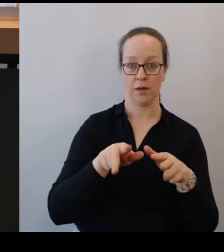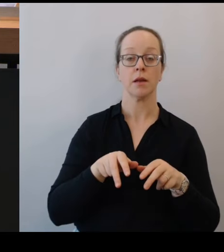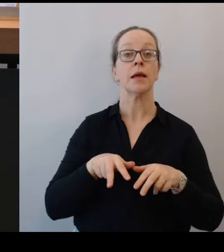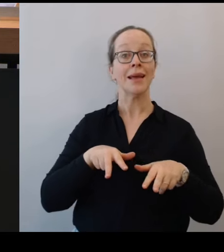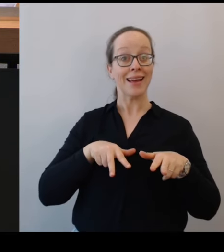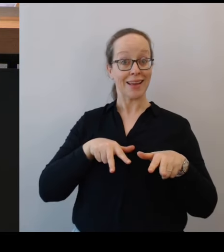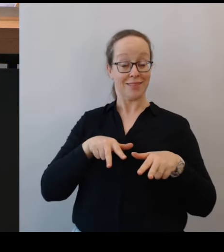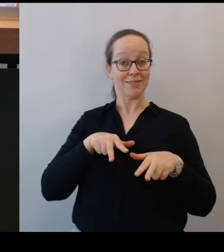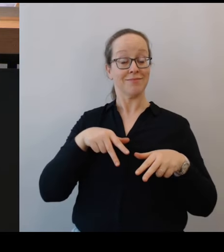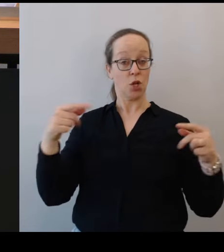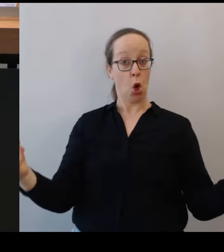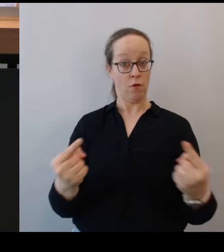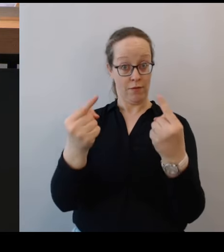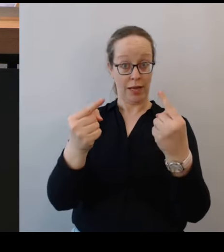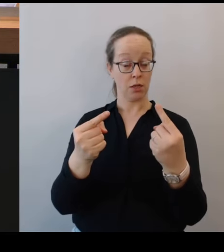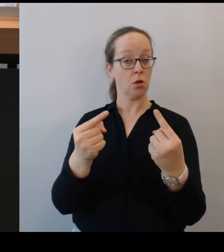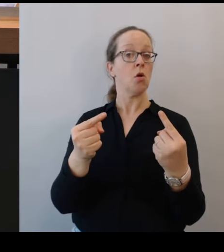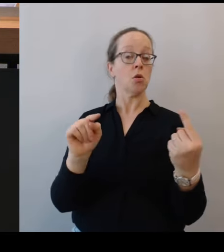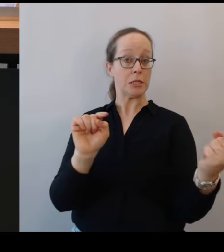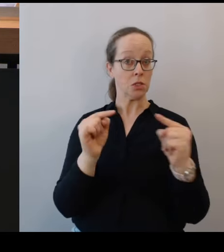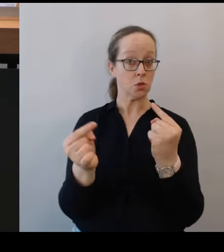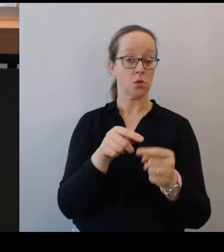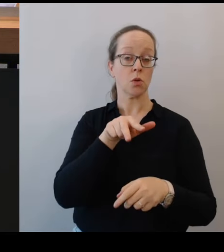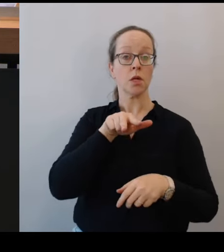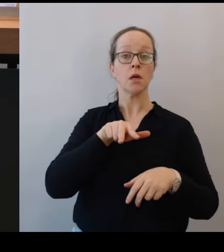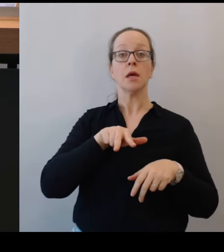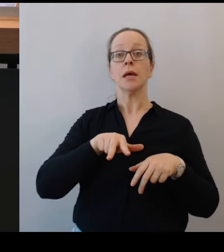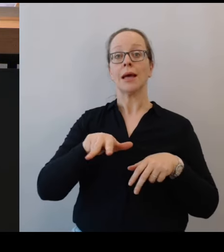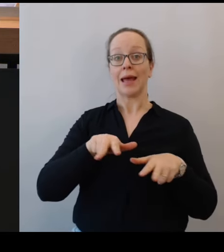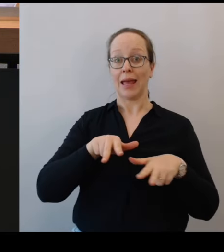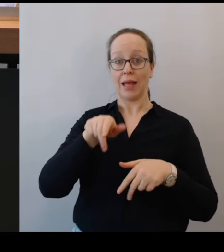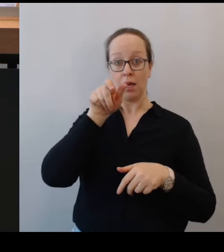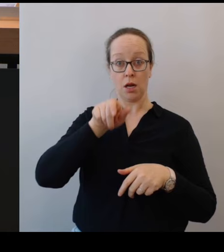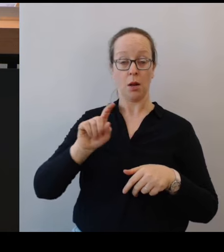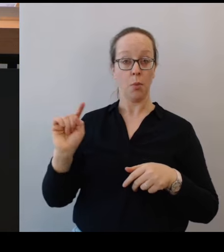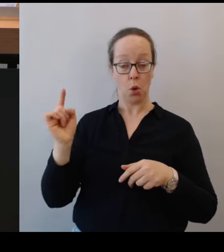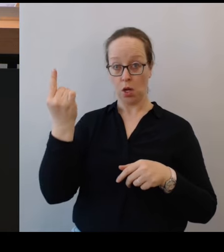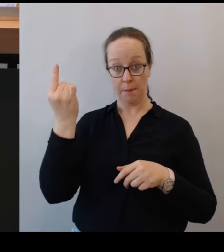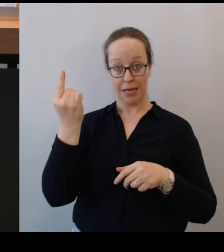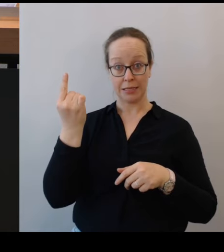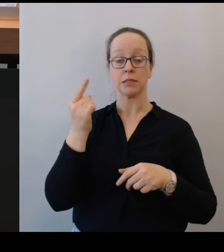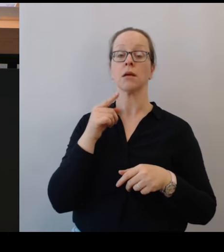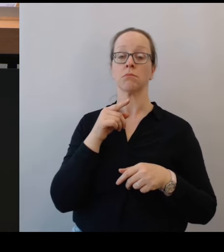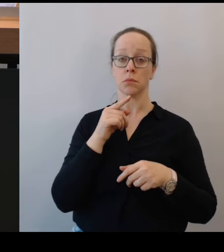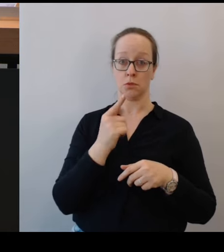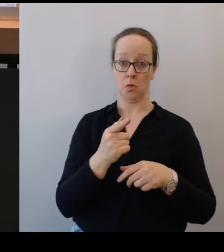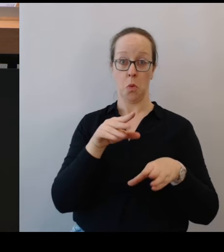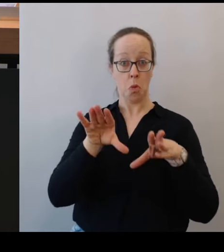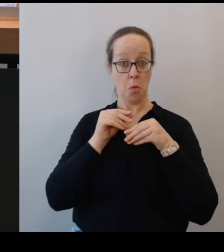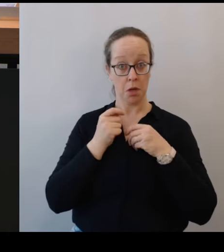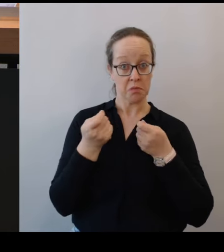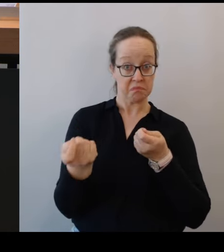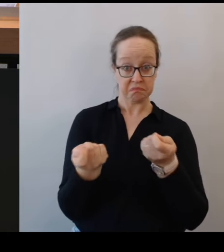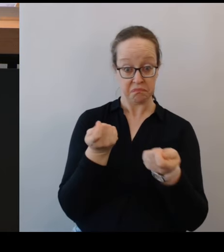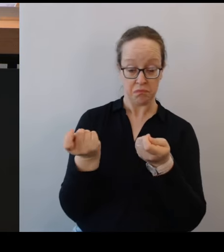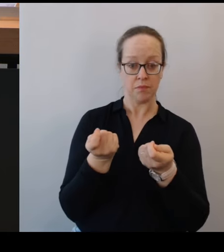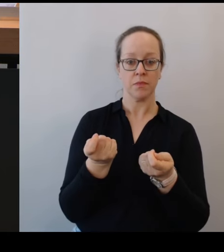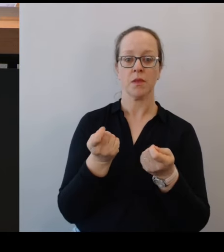Einigung, sondern Bürgermeister Evers. Und bei Konflikten zwischen der Bildungsverwaltung und der Finanzverwaltung? Kann ja passieren - führt die